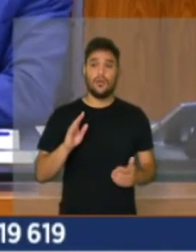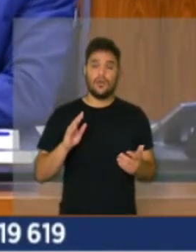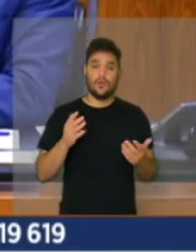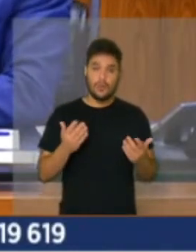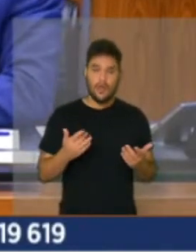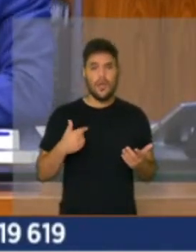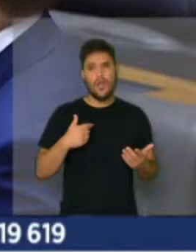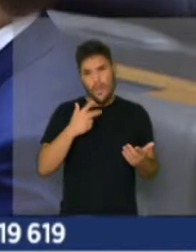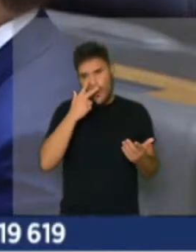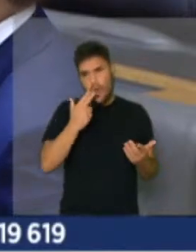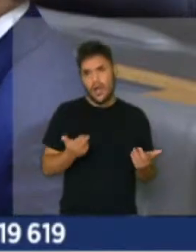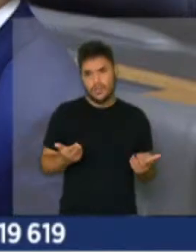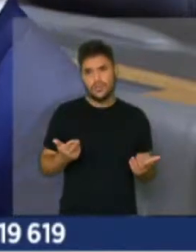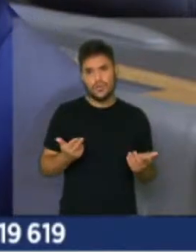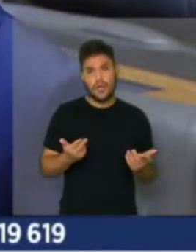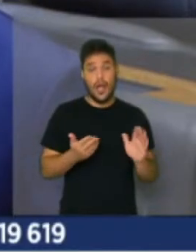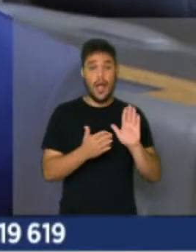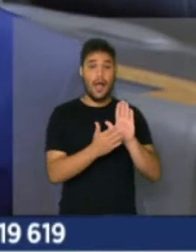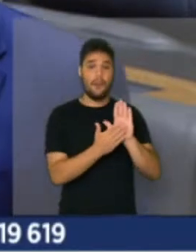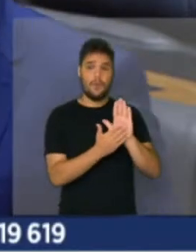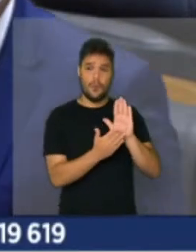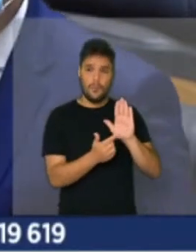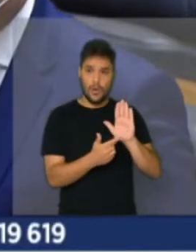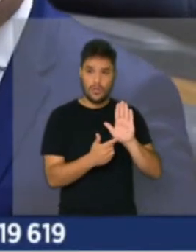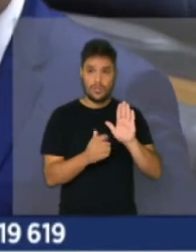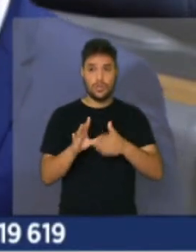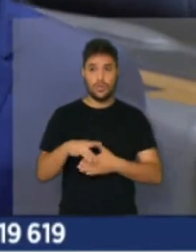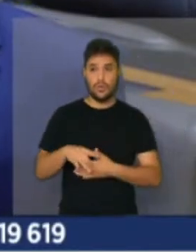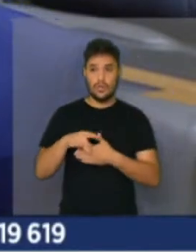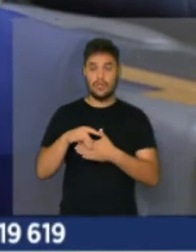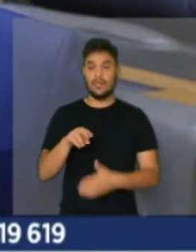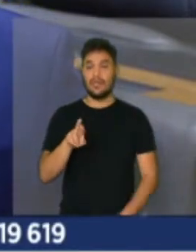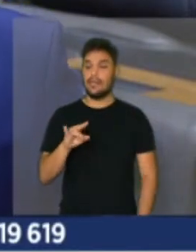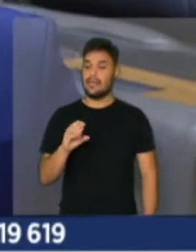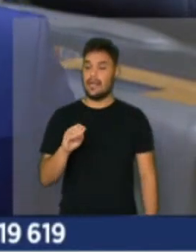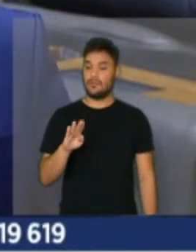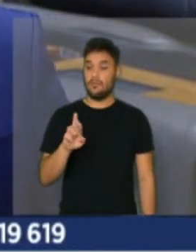PARA EXPLICAR COM TODA CERTEZA . [DEPUTADO]: PRESIDENTE, EU ACHO QUE A PROPOSTA DO LÍDER RICARDO